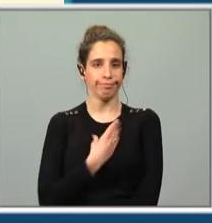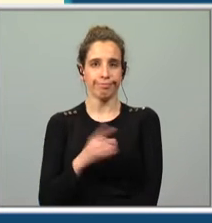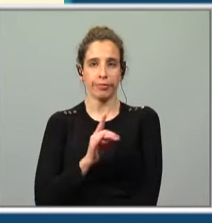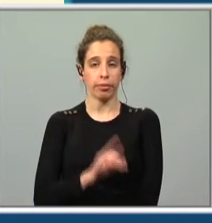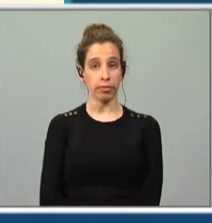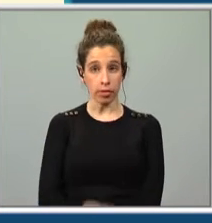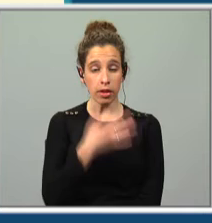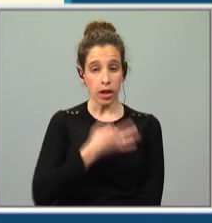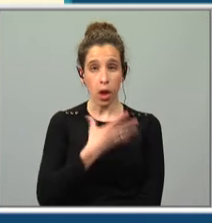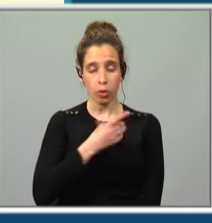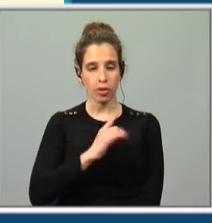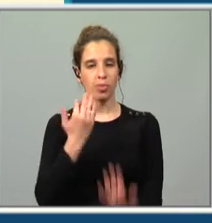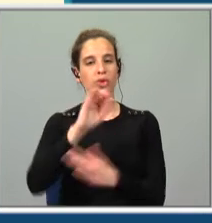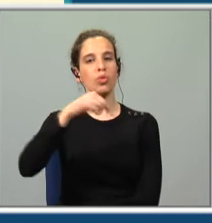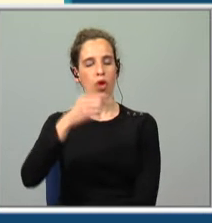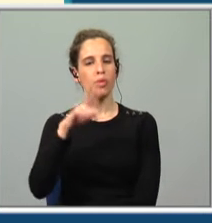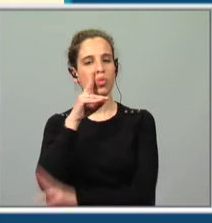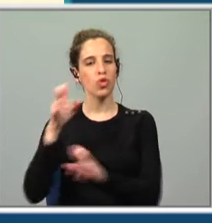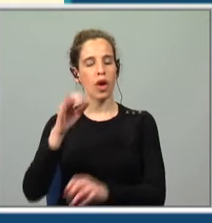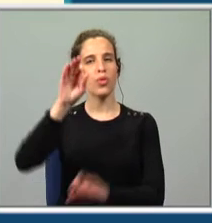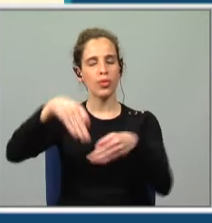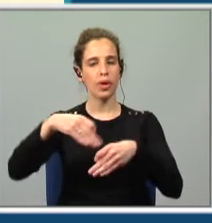não gostava mas nós depois vamos descobrir no final porque é que este 我不喜歡它，但我們稍後會去到底為什麼會這樣